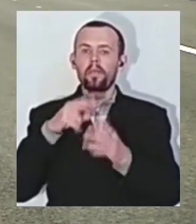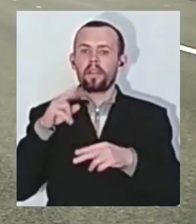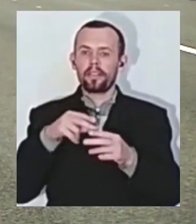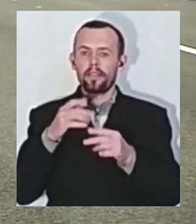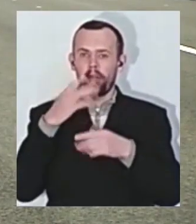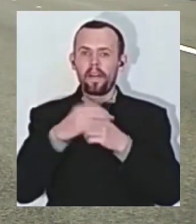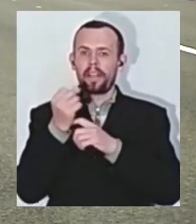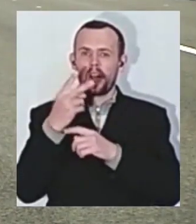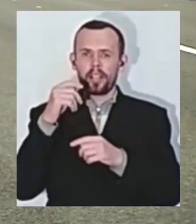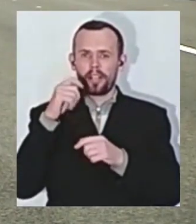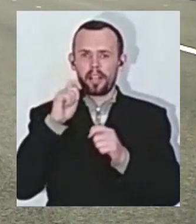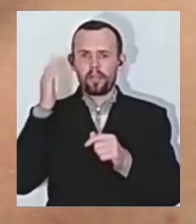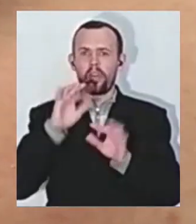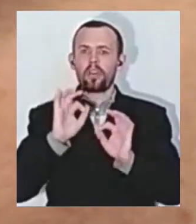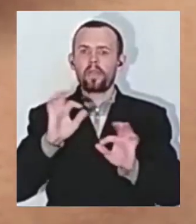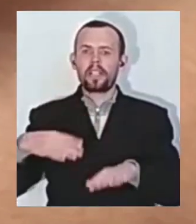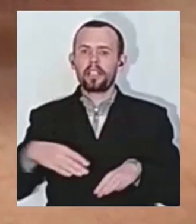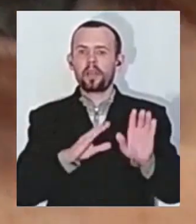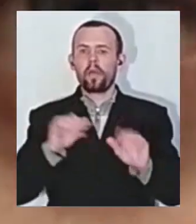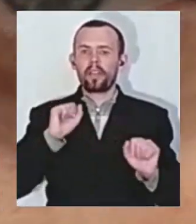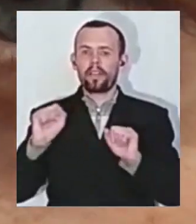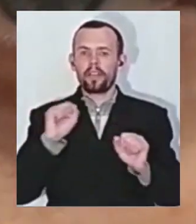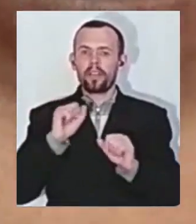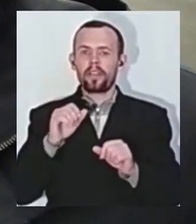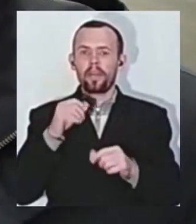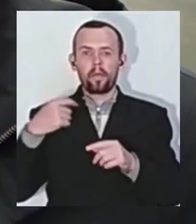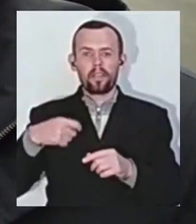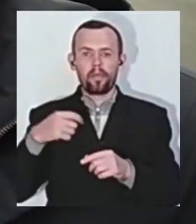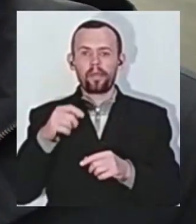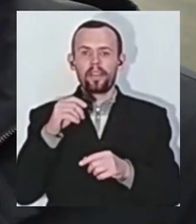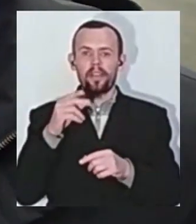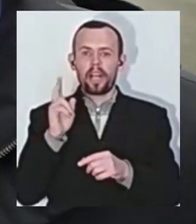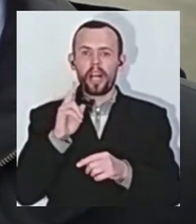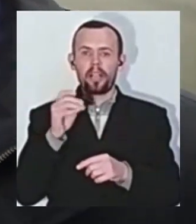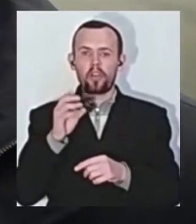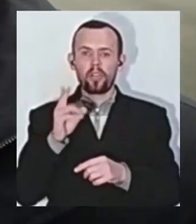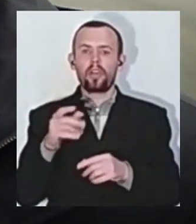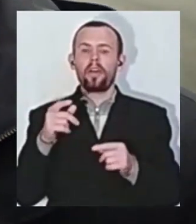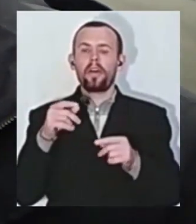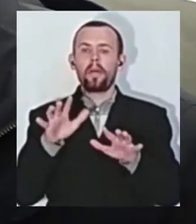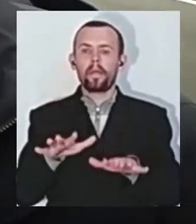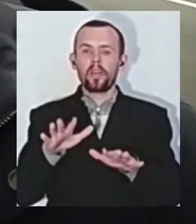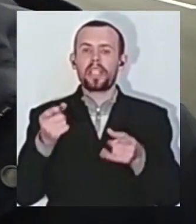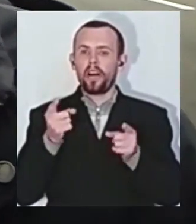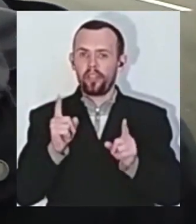розповів заступник керівника офісу президента Кирило Тимошенко. Міст цей дійсно був довгобудом.